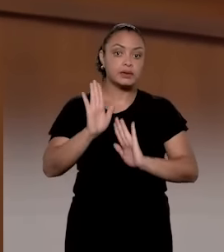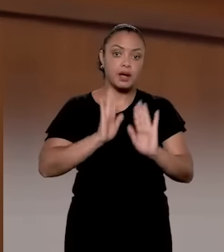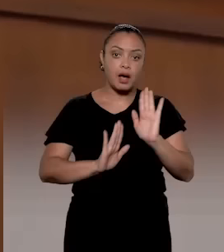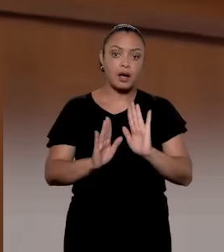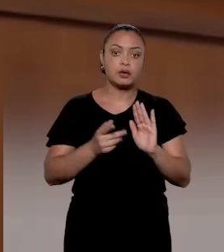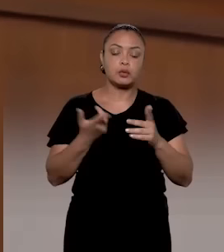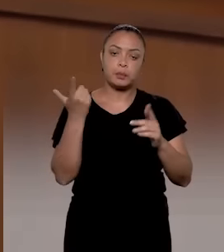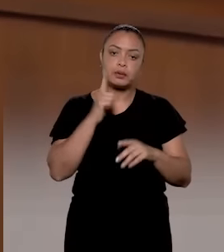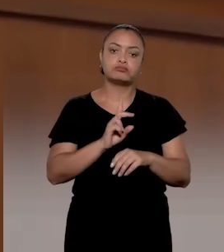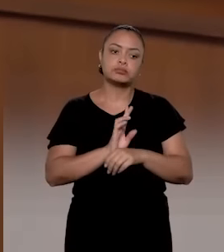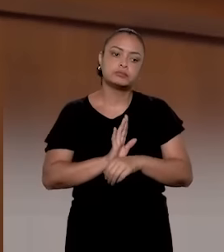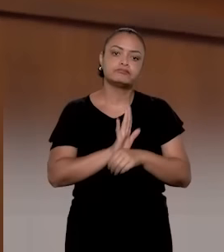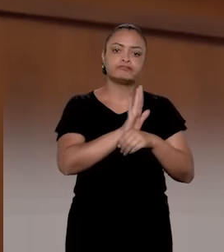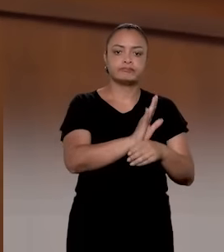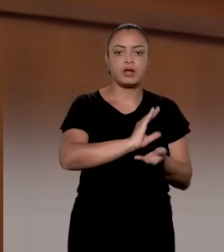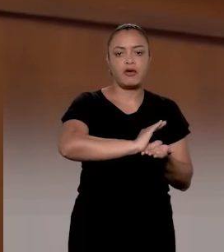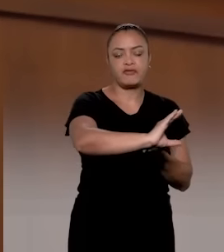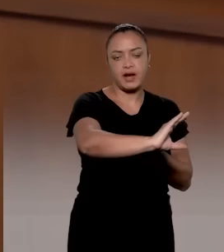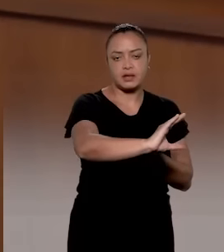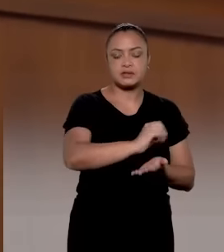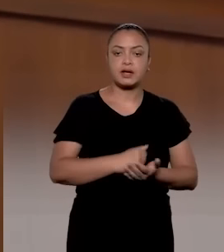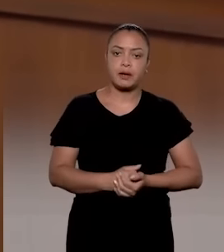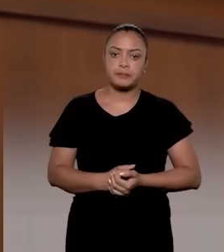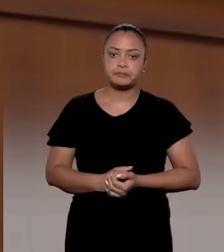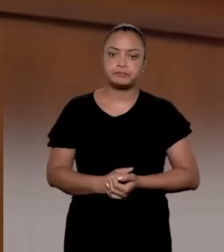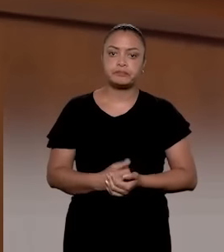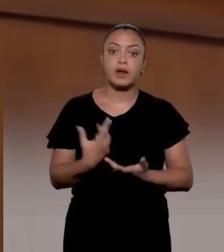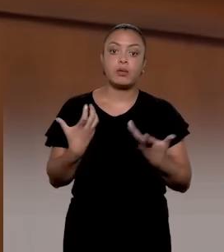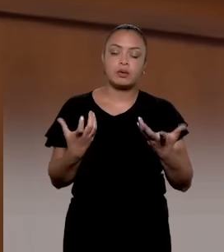operações para financiar. Então, eu queria que o senhor comentasse um pouquinho das reservas